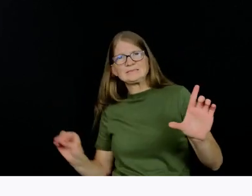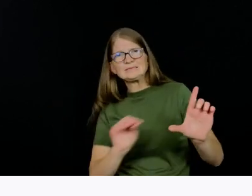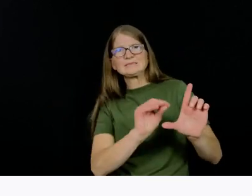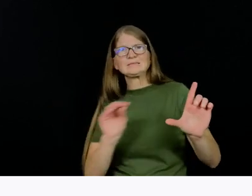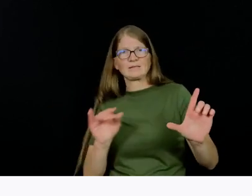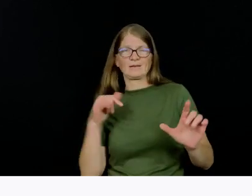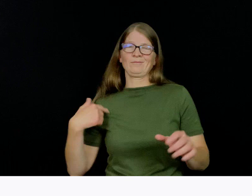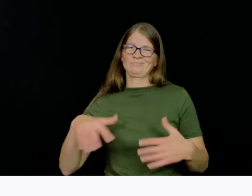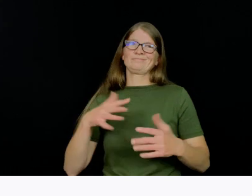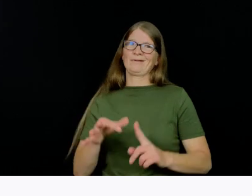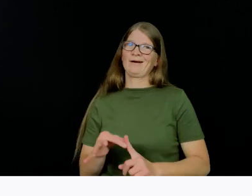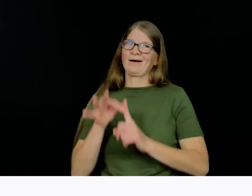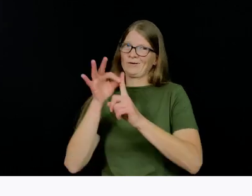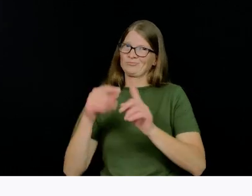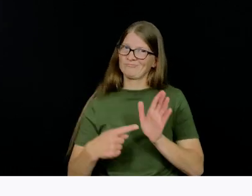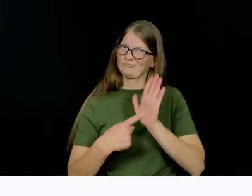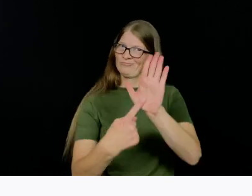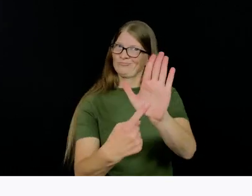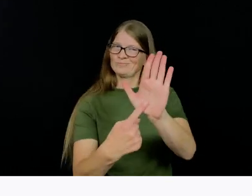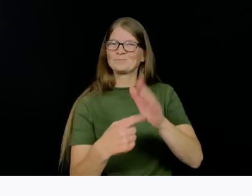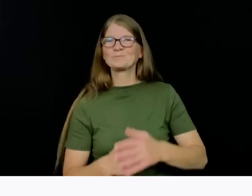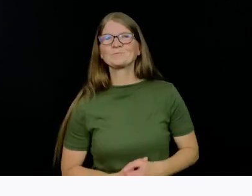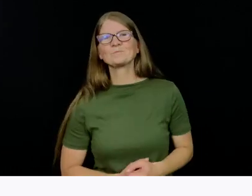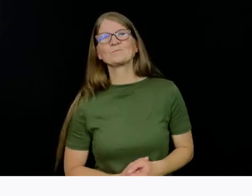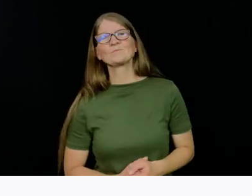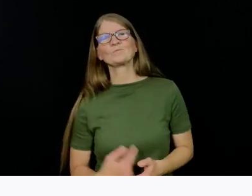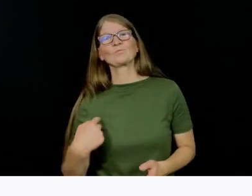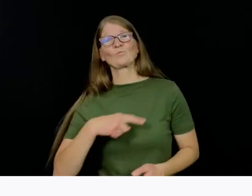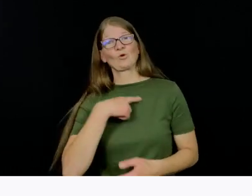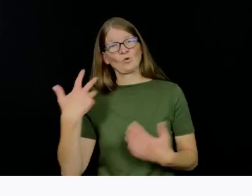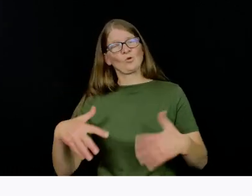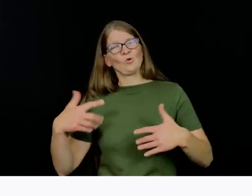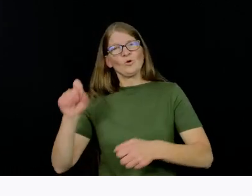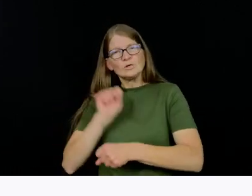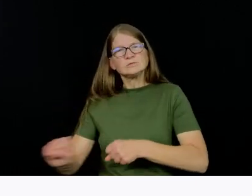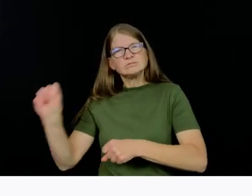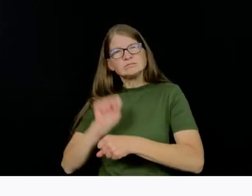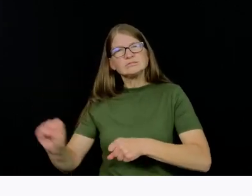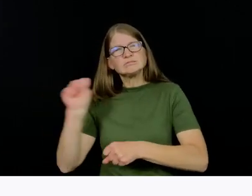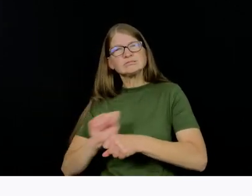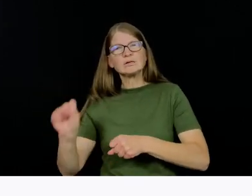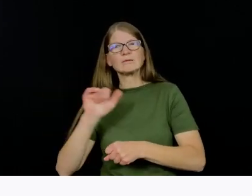لذلك، بعد القيام بالعمل الكبير خلف الكواليس يأتي العنصر الثاني